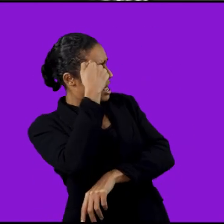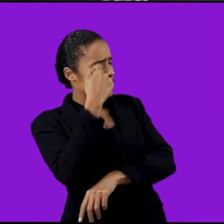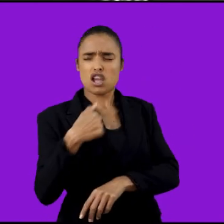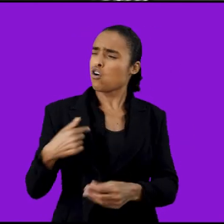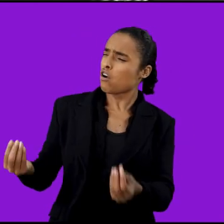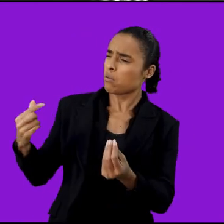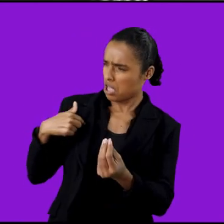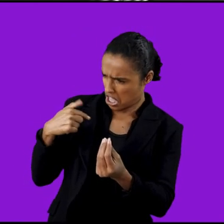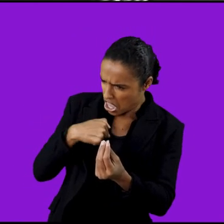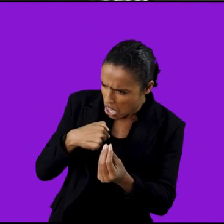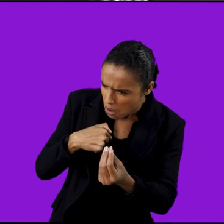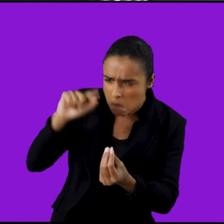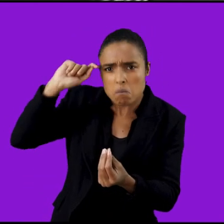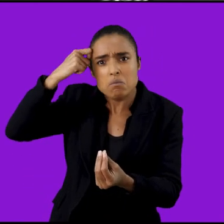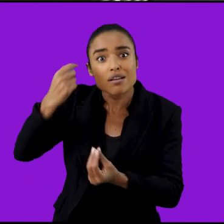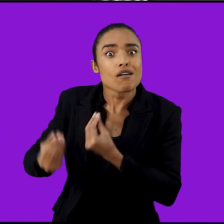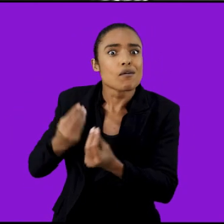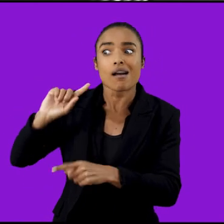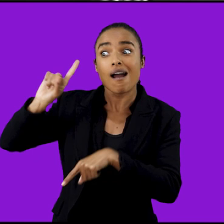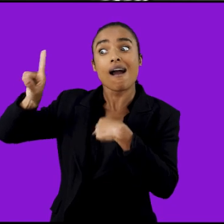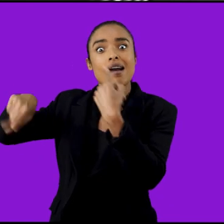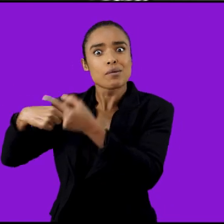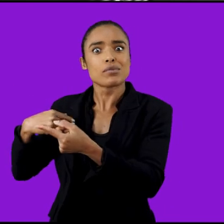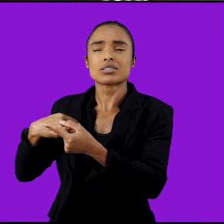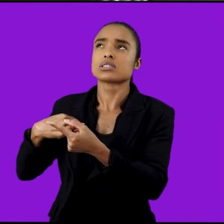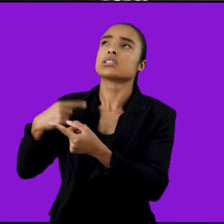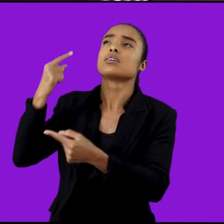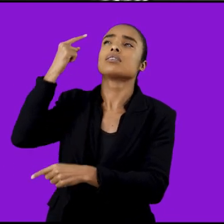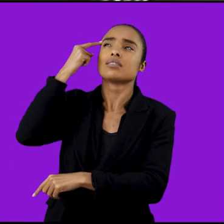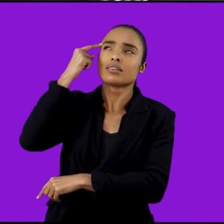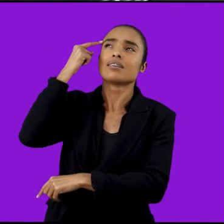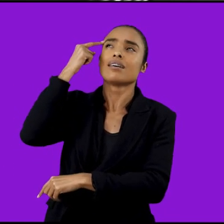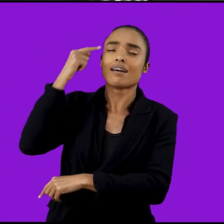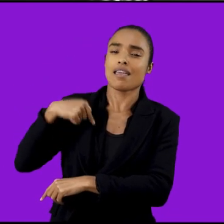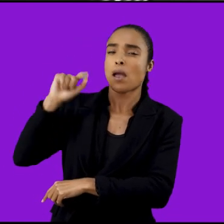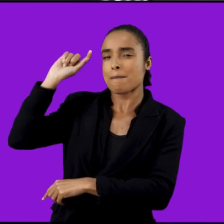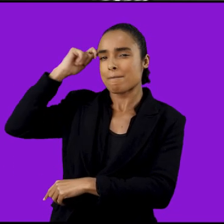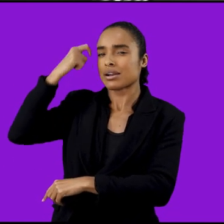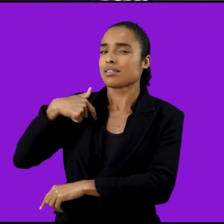quer dizer, quando ela fala ‘Que tu é preta’.Aí depois que eu fui entendendo dessa questão racial, entendeu? Tem um negócio de percepção também que